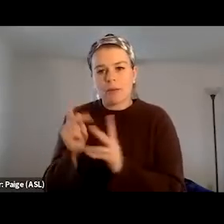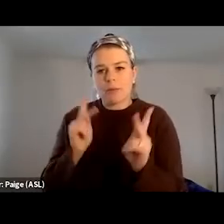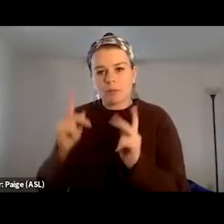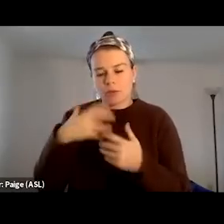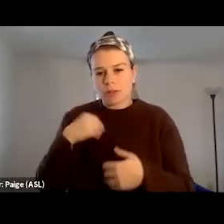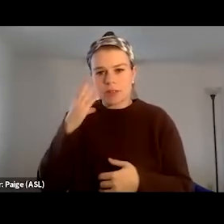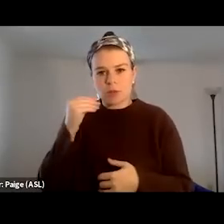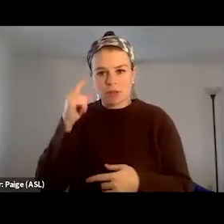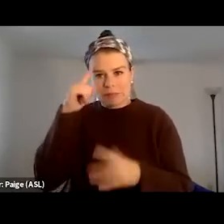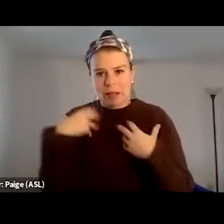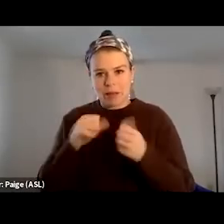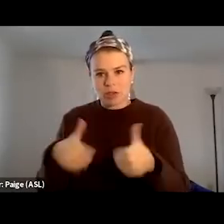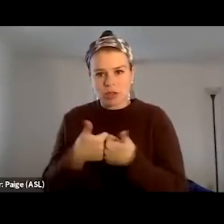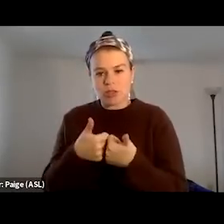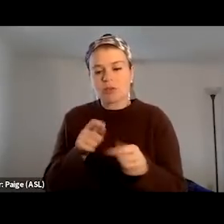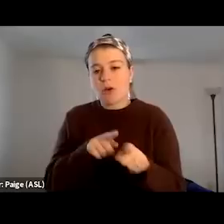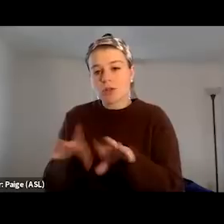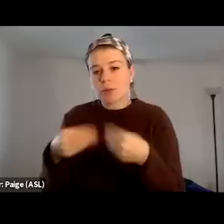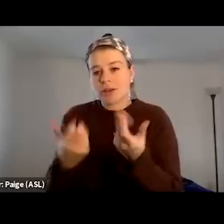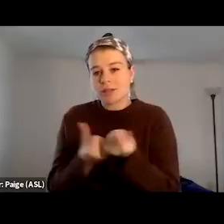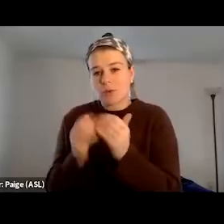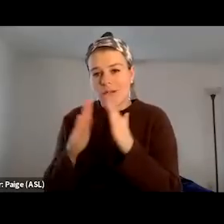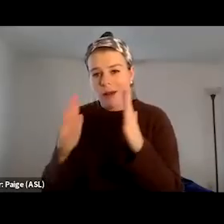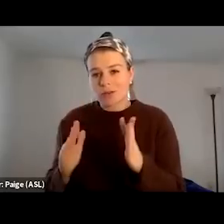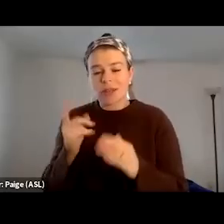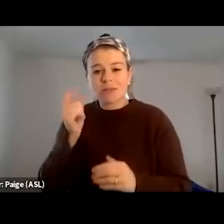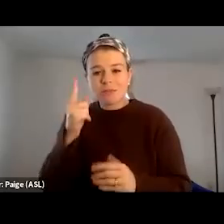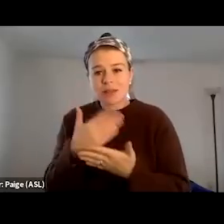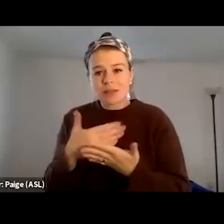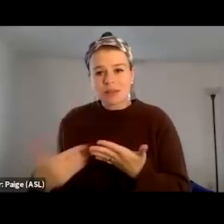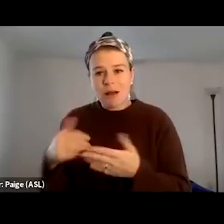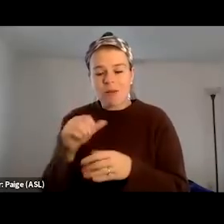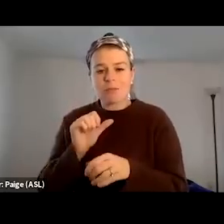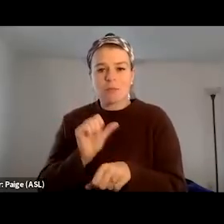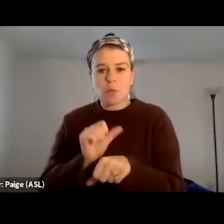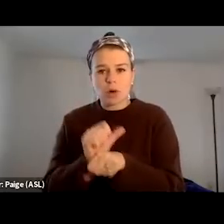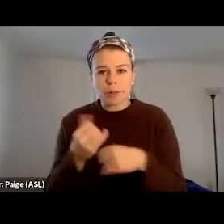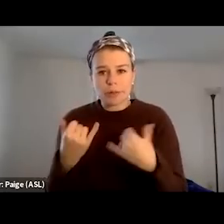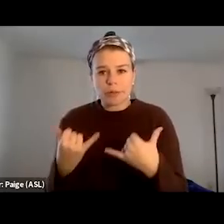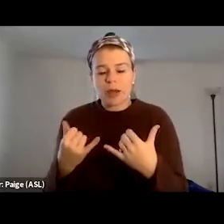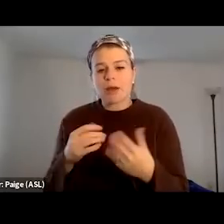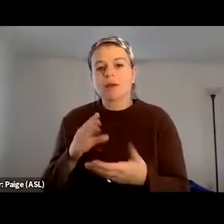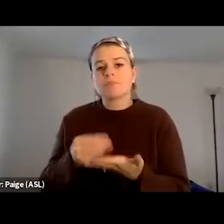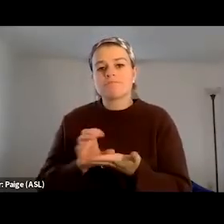y también proporciona vivienda de apoyo. Y también quiero decir que parte del trabajo discutido hoy está financiado por NIDILRR, el Instituto Nacional